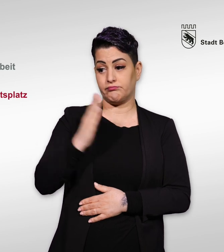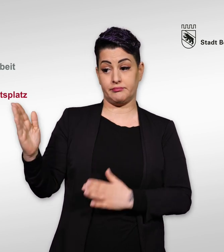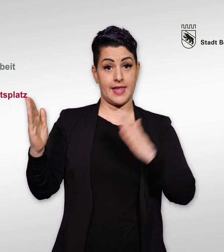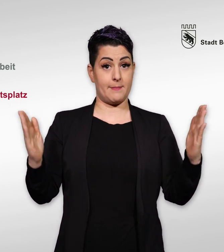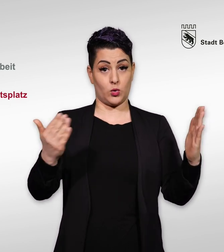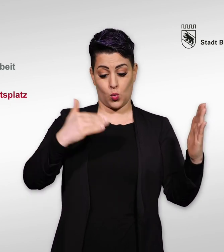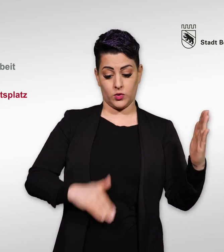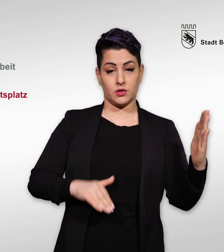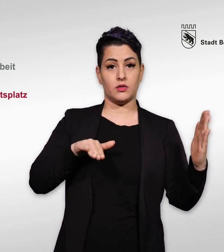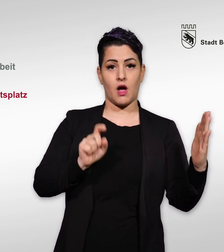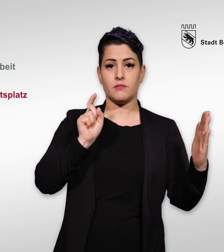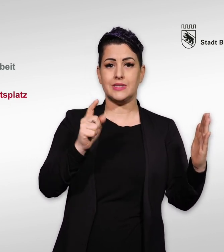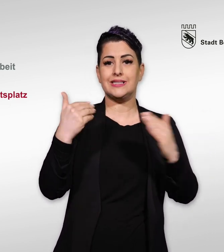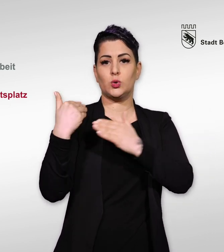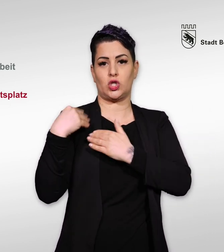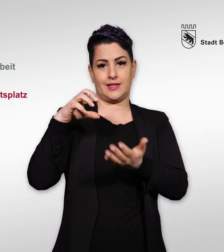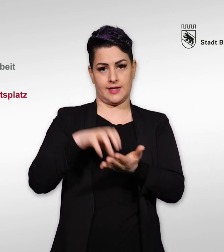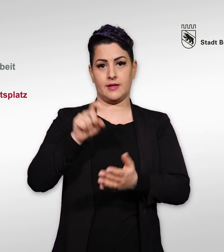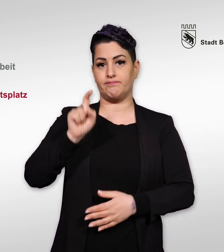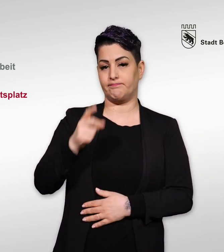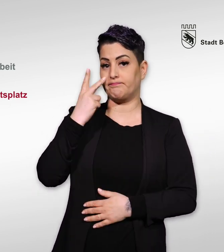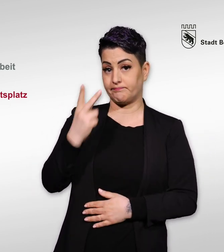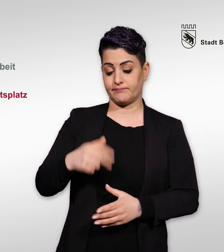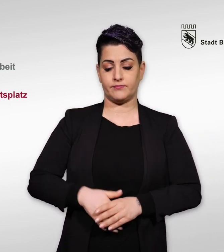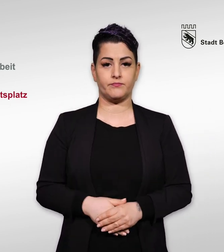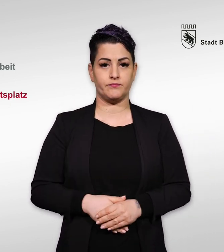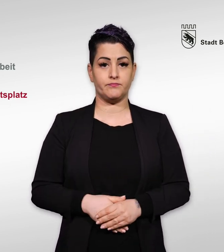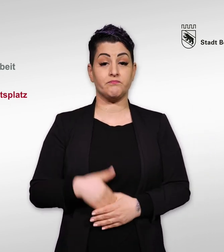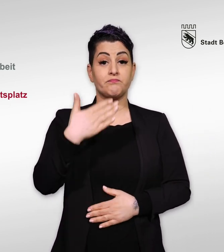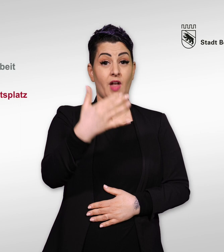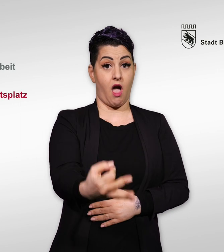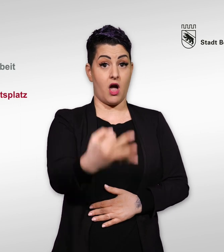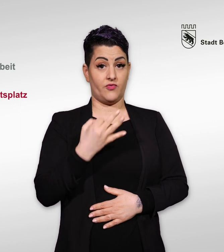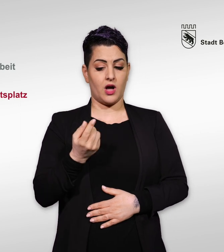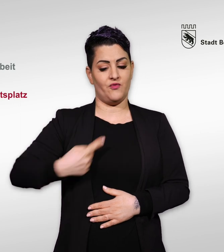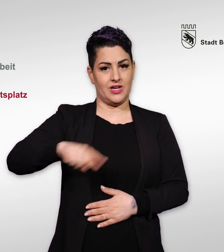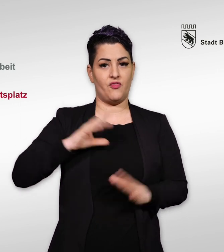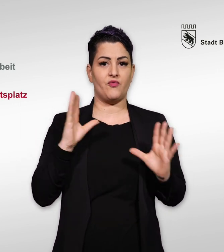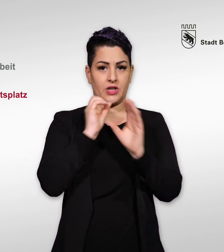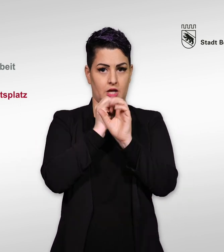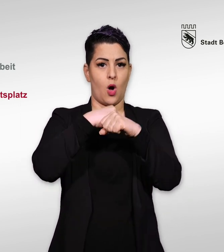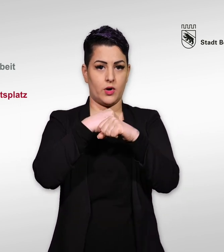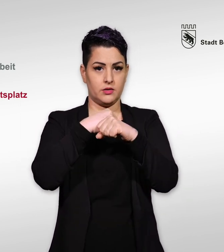der Box «Zuständige Stelle» neben oder unter diesen Videos. Wir behandeln Ihre Anfrage vertraulich